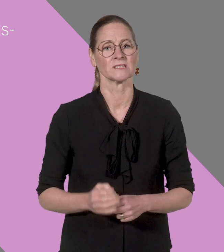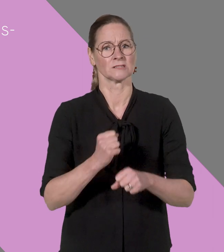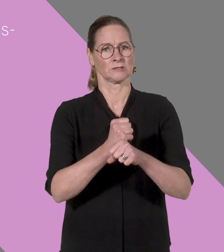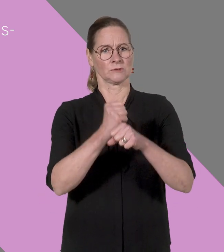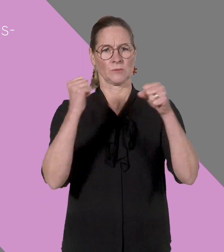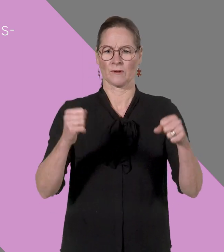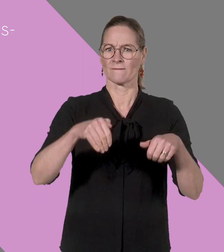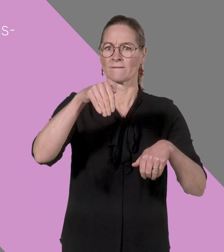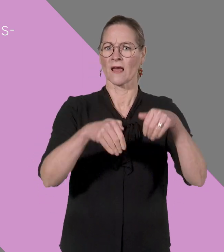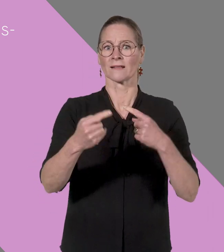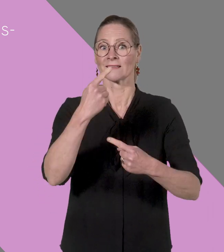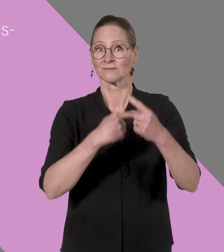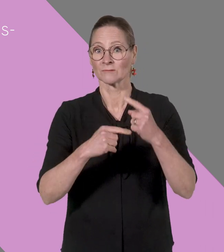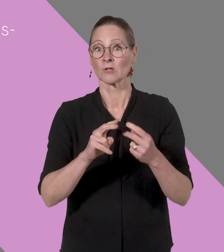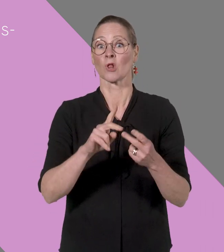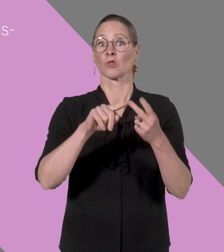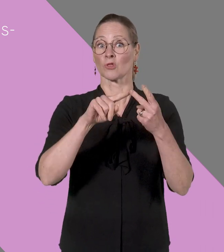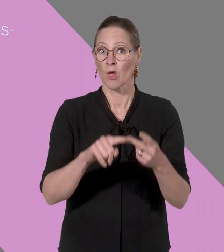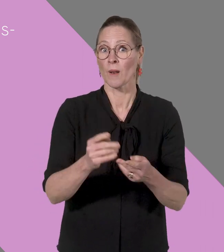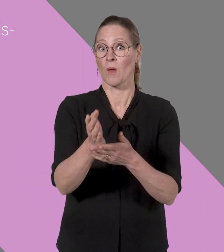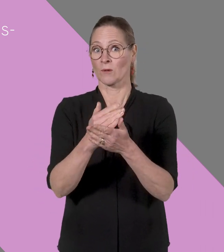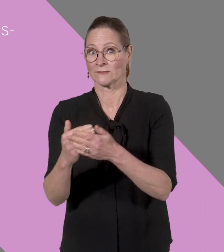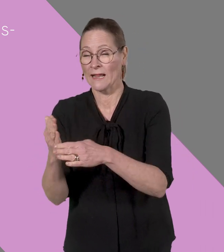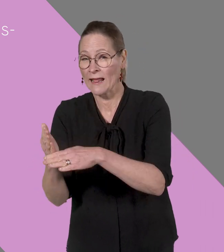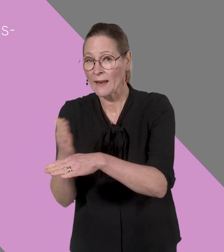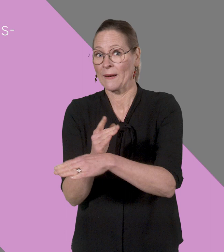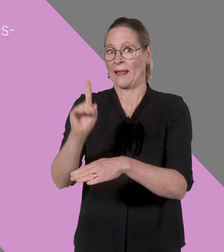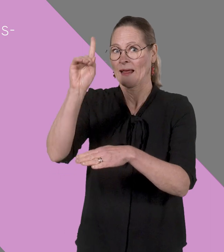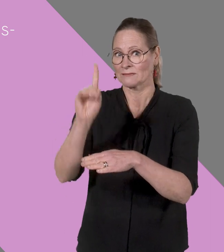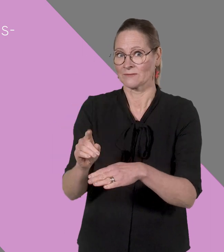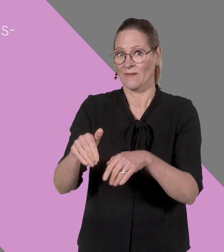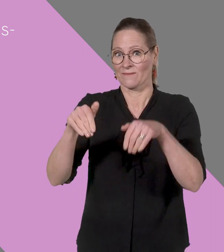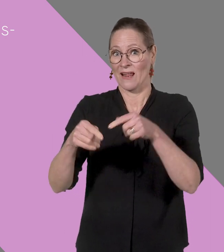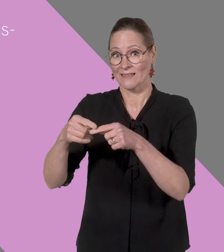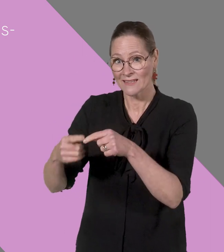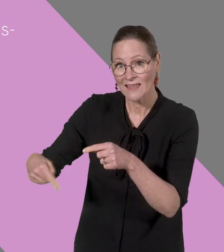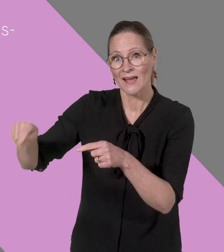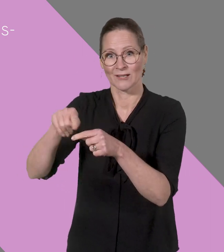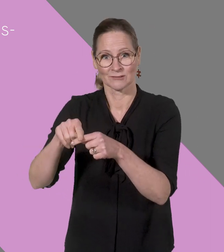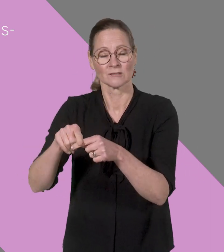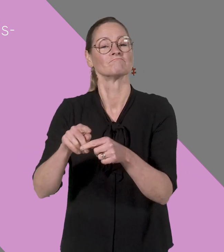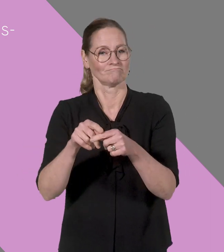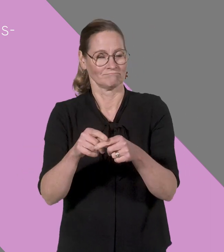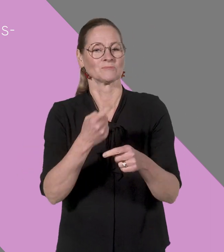Suuren vaalikeskustelun toinen osa esitetään juuri ennen ensimmäistä vaalikierrosta -